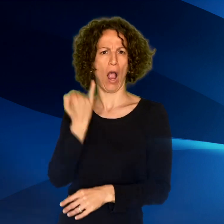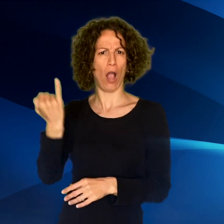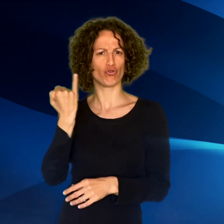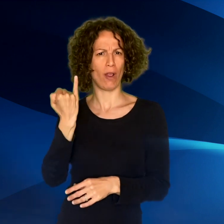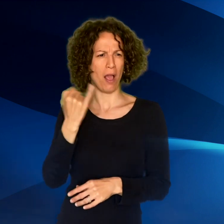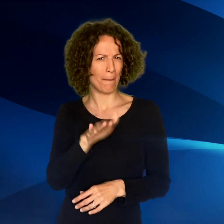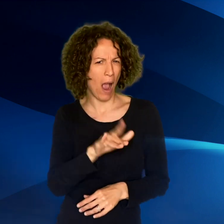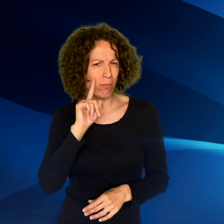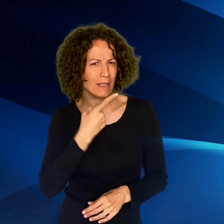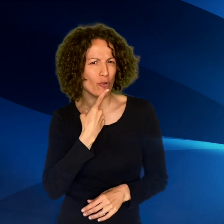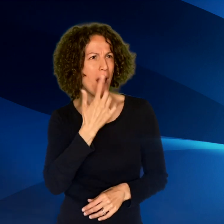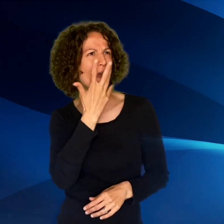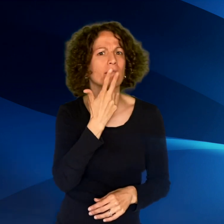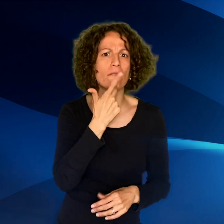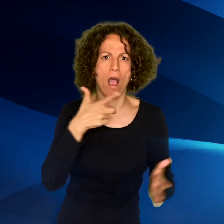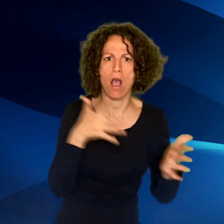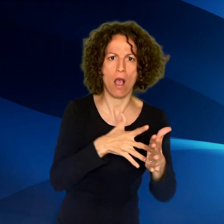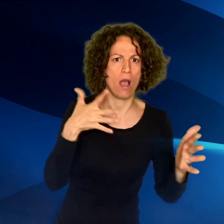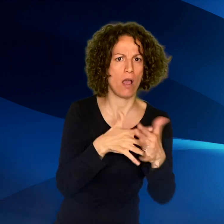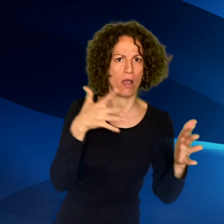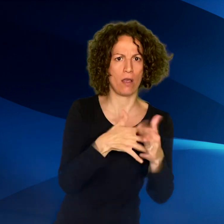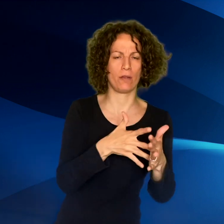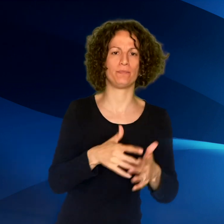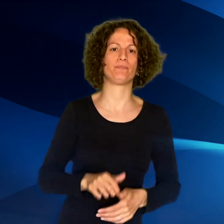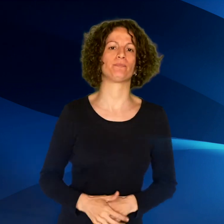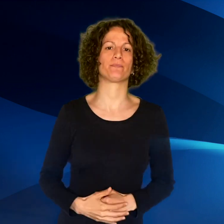che per un bambino sordo avere accesso ai servizi in lingua dei segni garantiti da insegnati sordi.